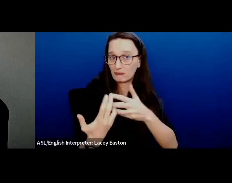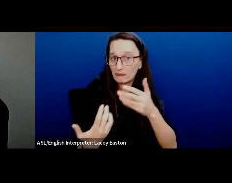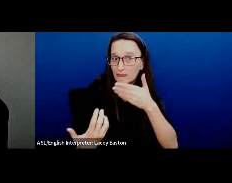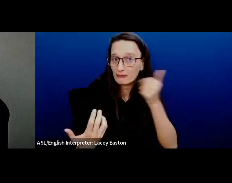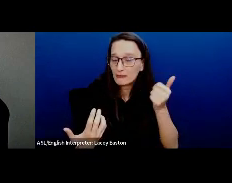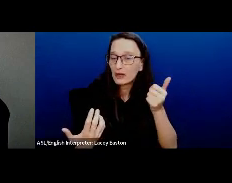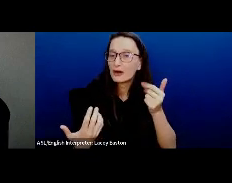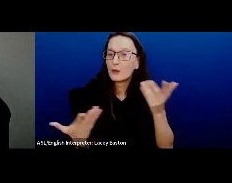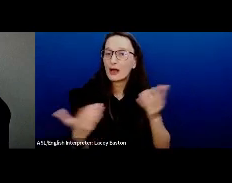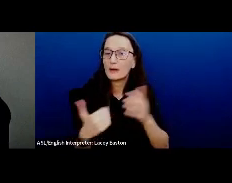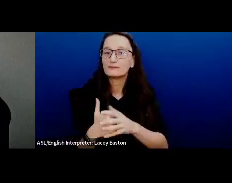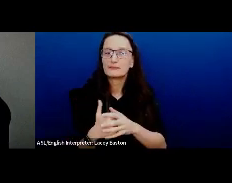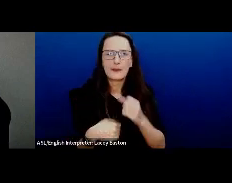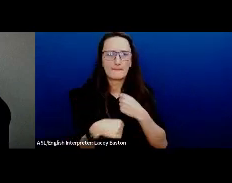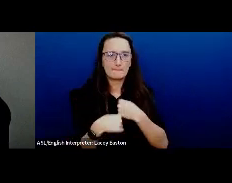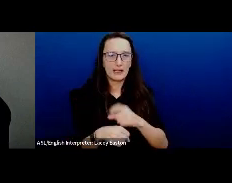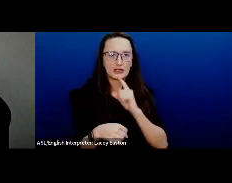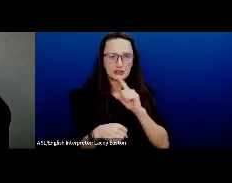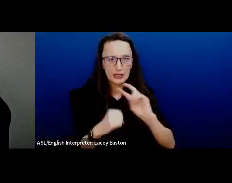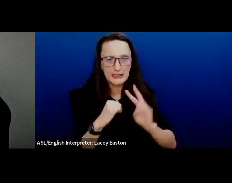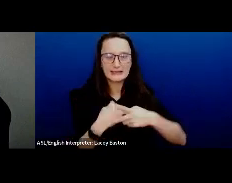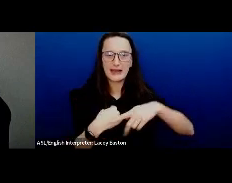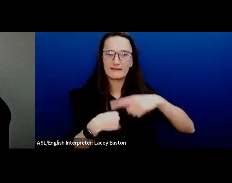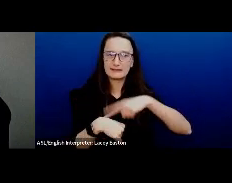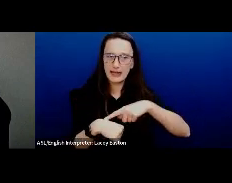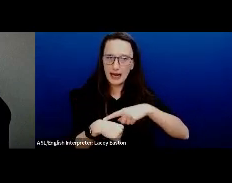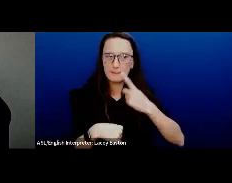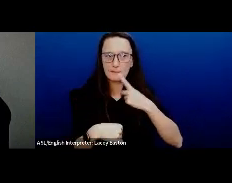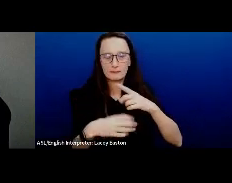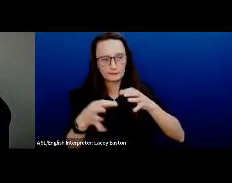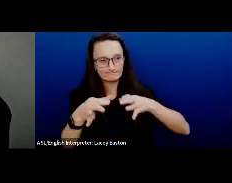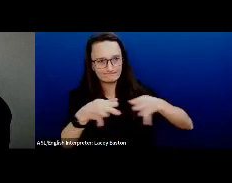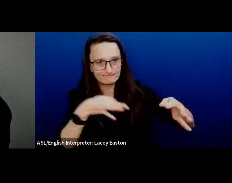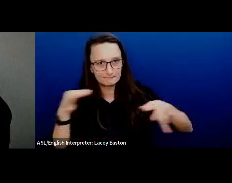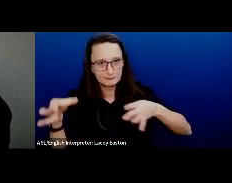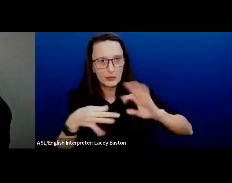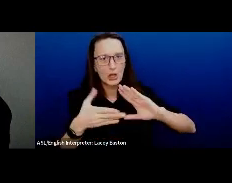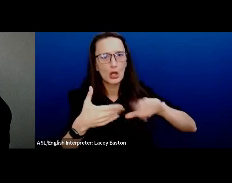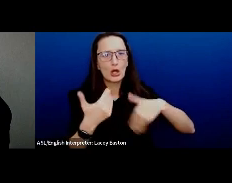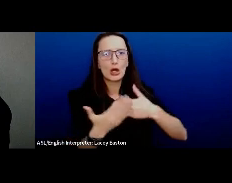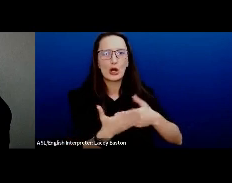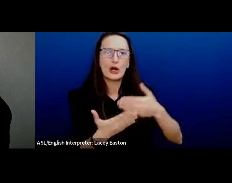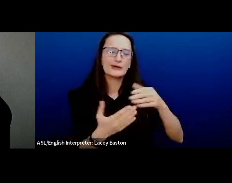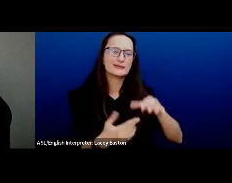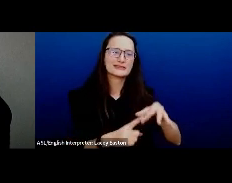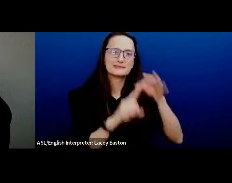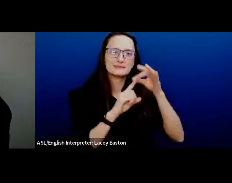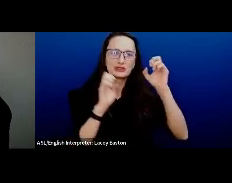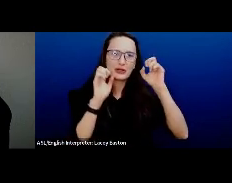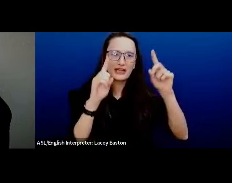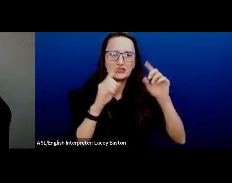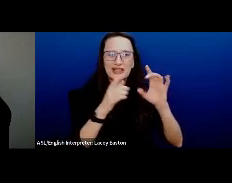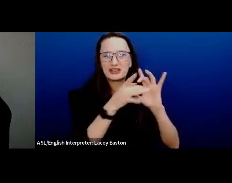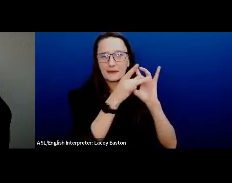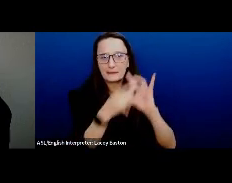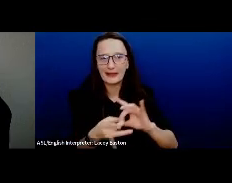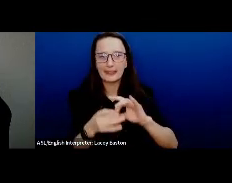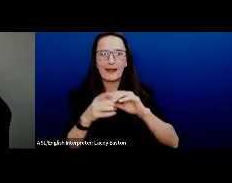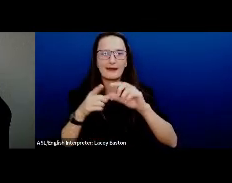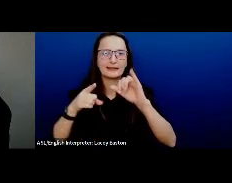explicar la educación especial y la terminología y acrónimos relacionados, como saben, somos sopa de letras en